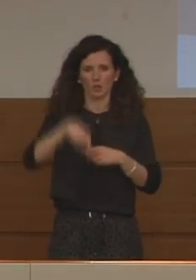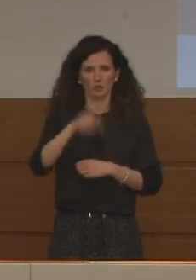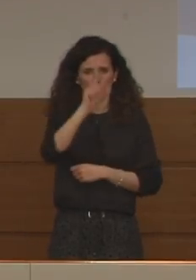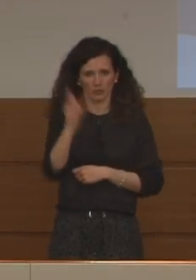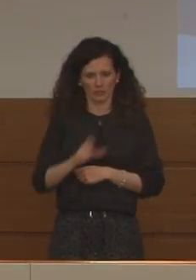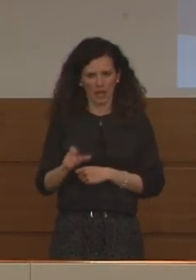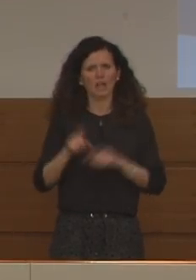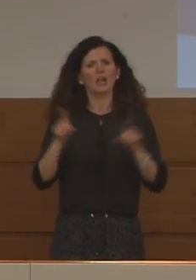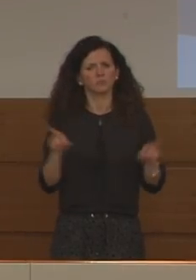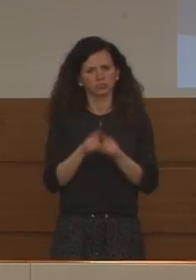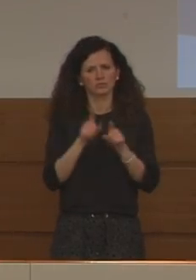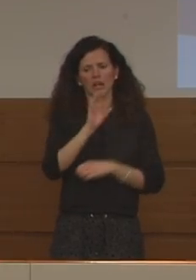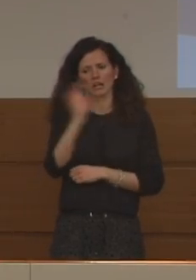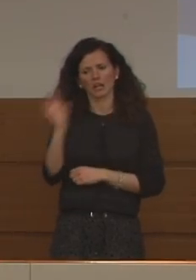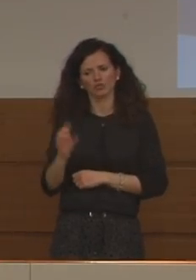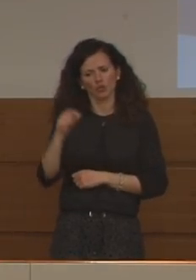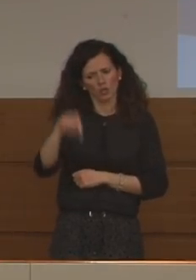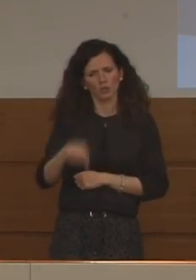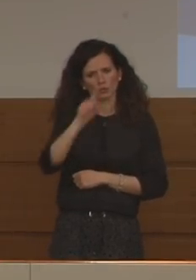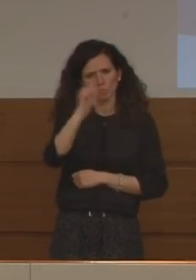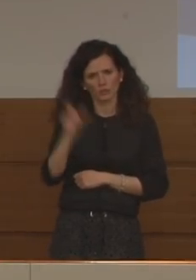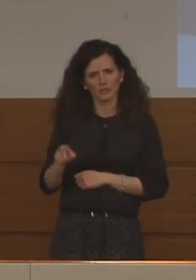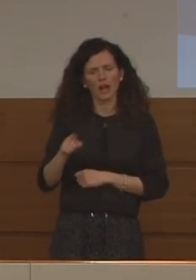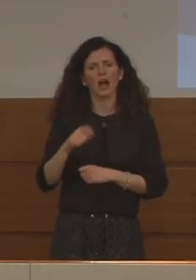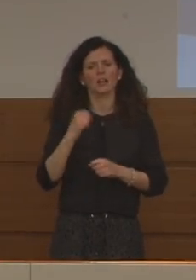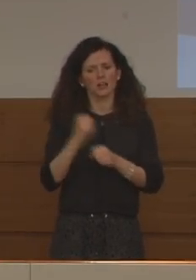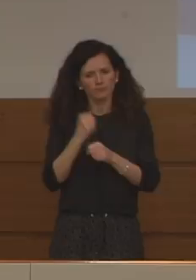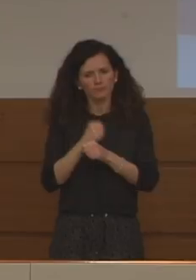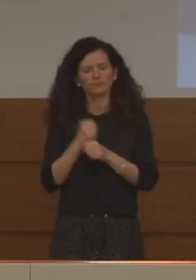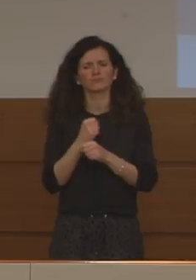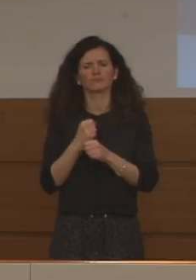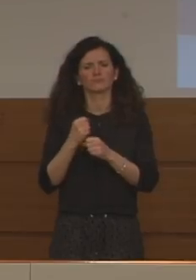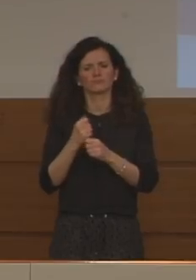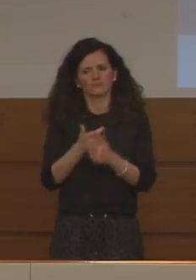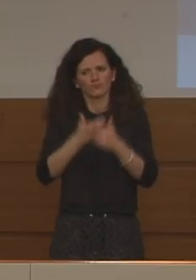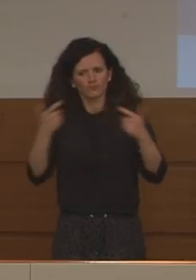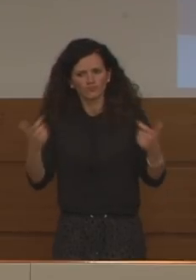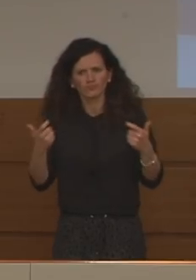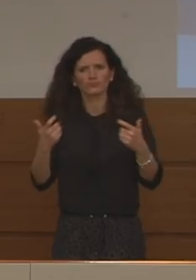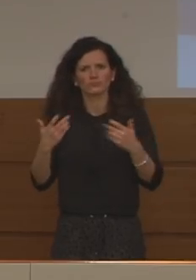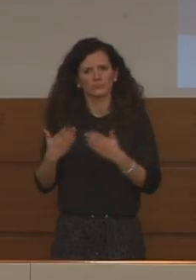sud stanno proseguendo in quell'opera di potenziamento delle terapie intensive e